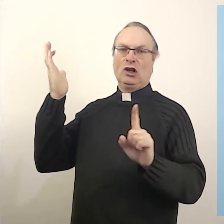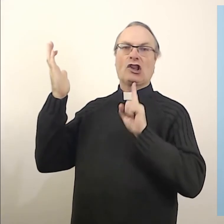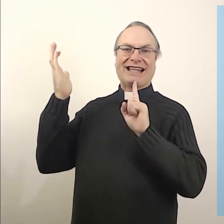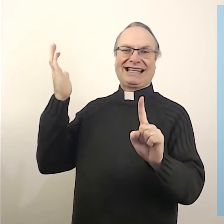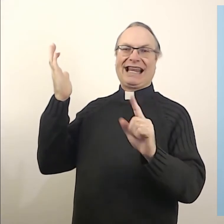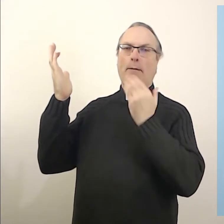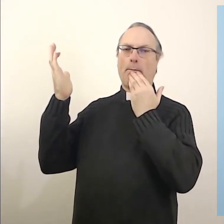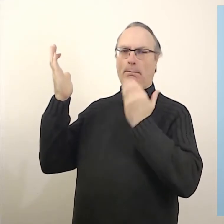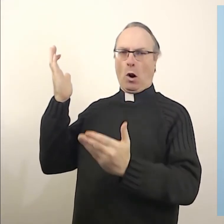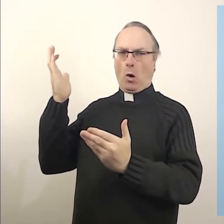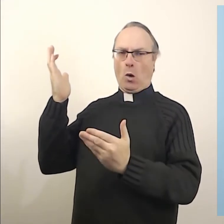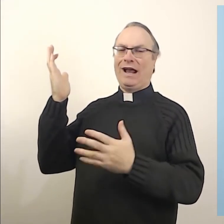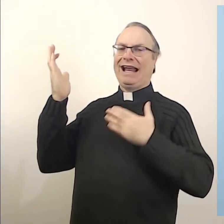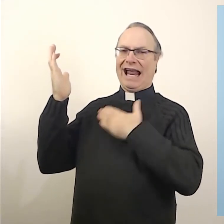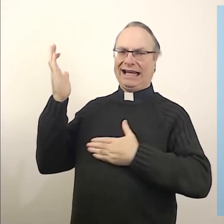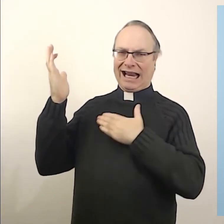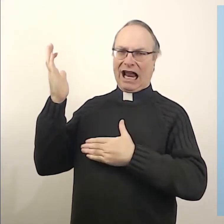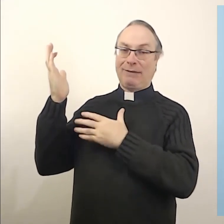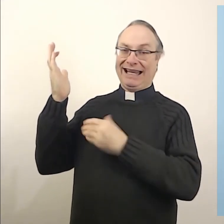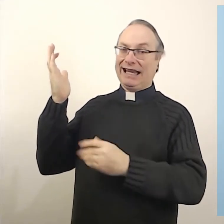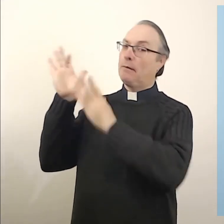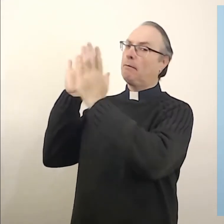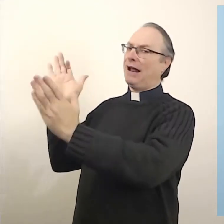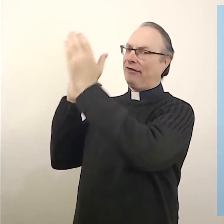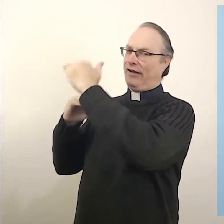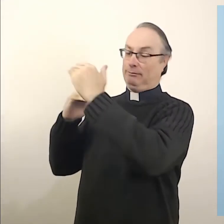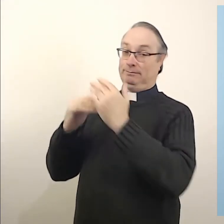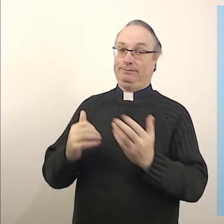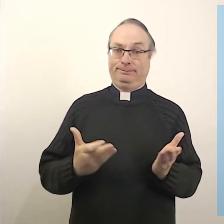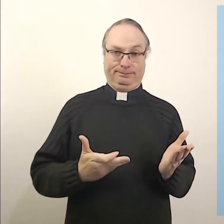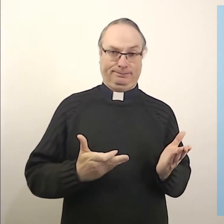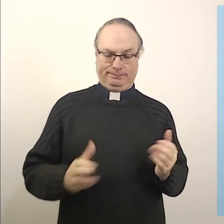ce qui est bon, agréable et parfait.